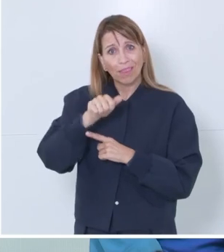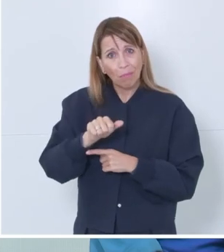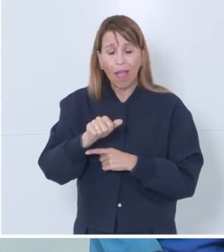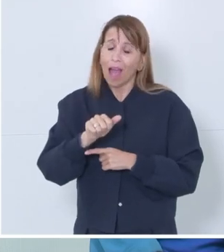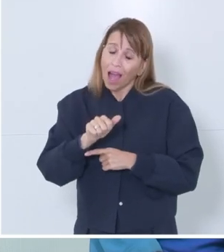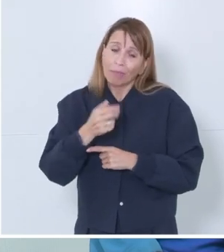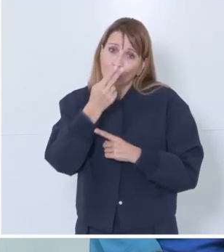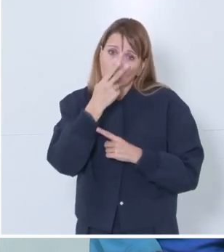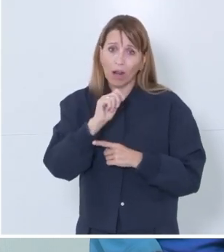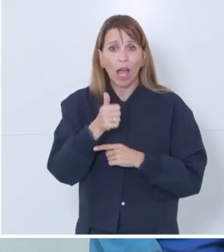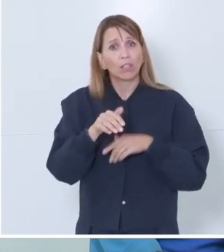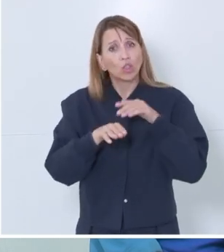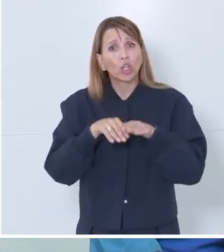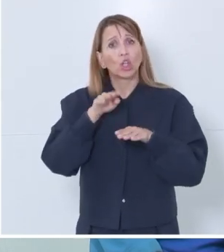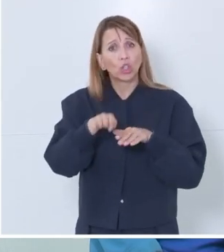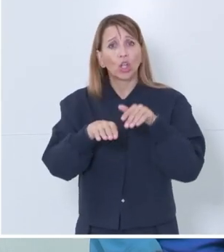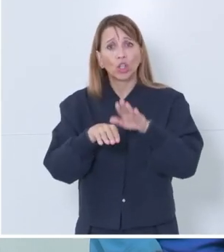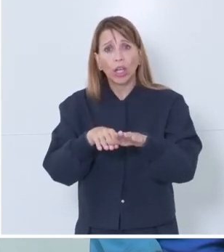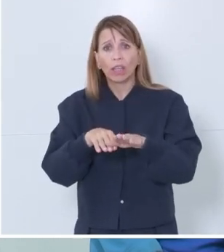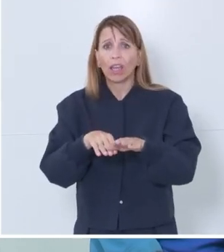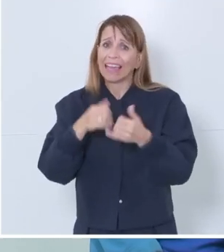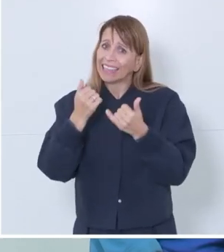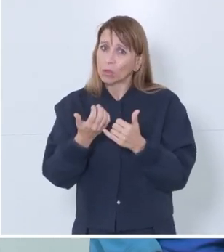Jetzt muss einmal zuerst eine Regierung überhaupt auf die Beine gestellt werden.